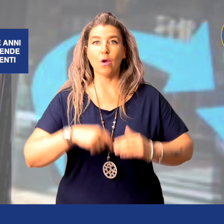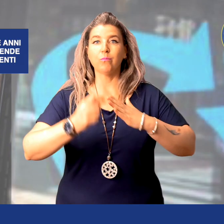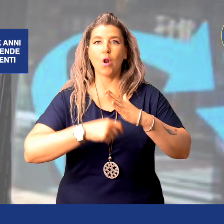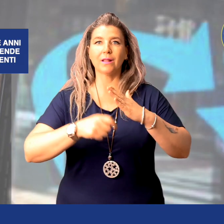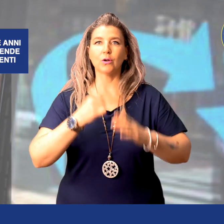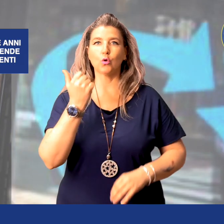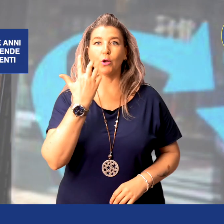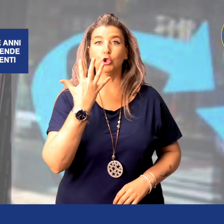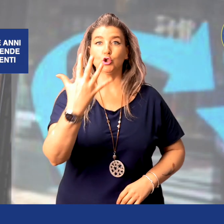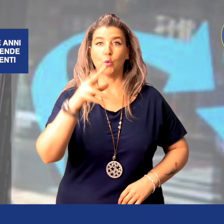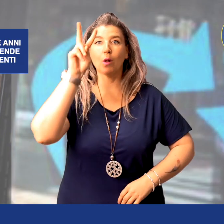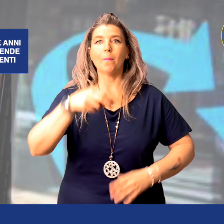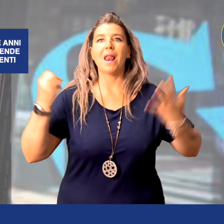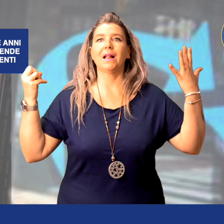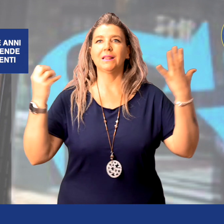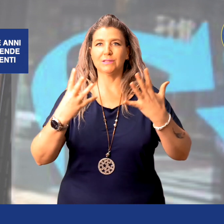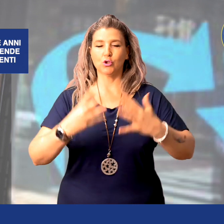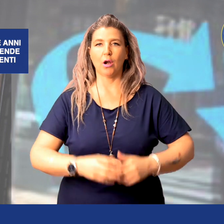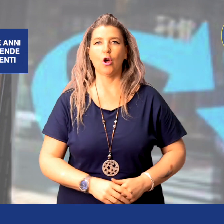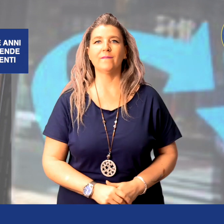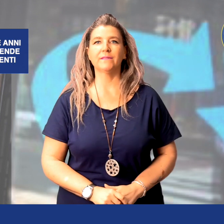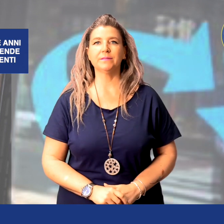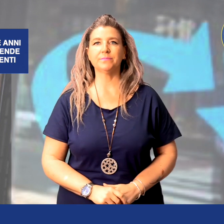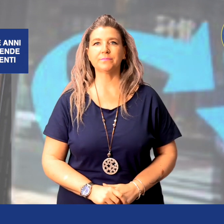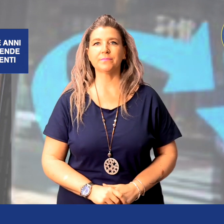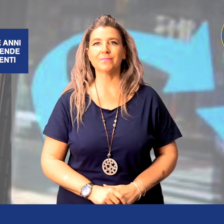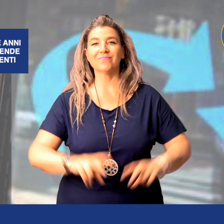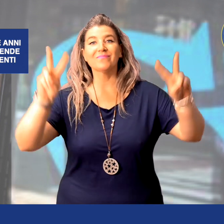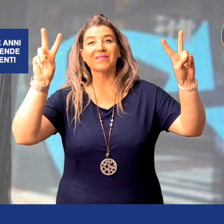Bollettino ENS n.5/2019